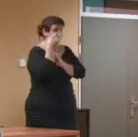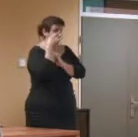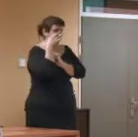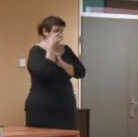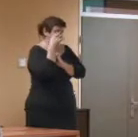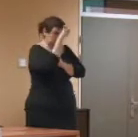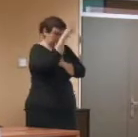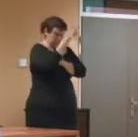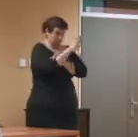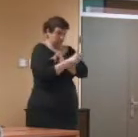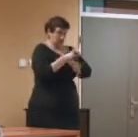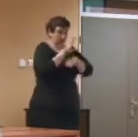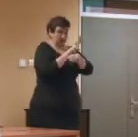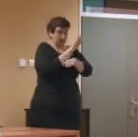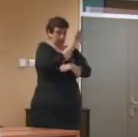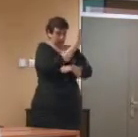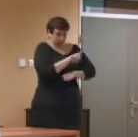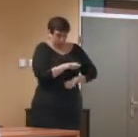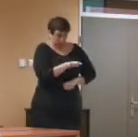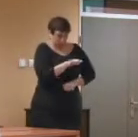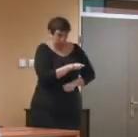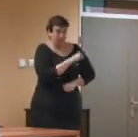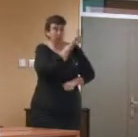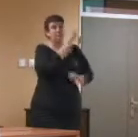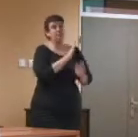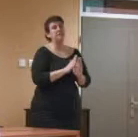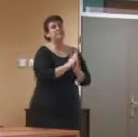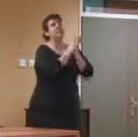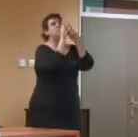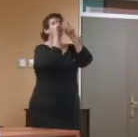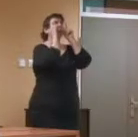lo que él nos cuenta. Él no es un santo que de repente quiera hacer el bien,